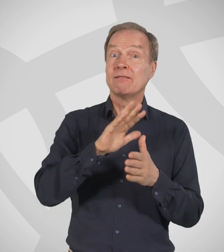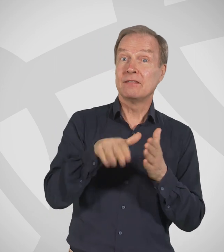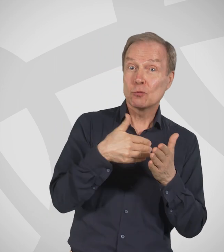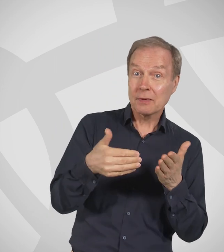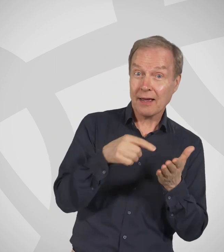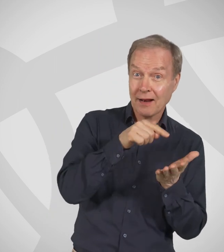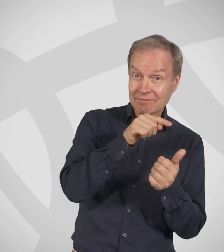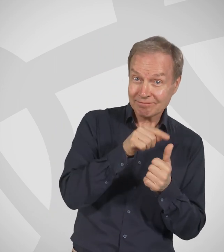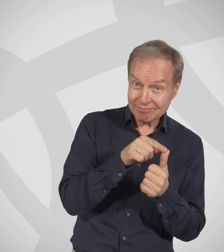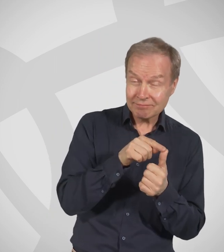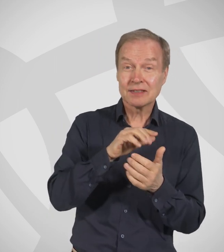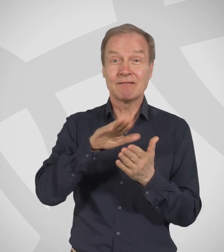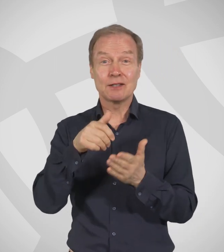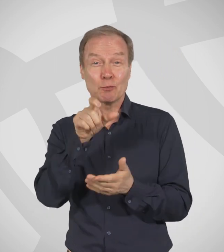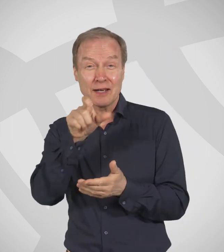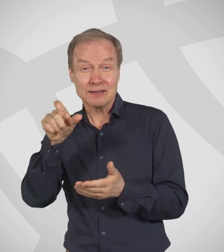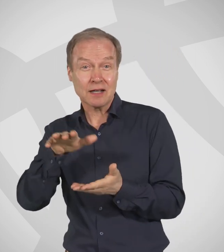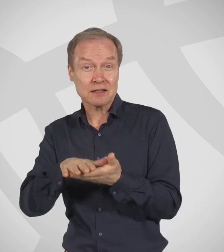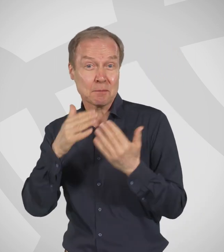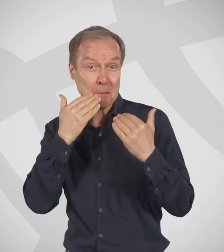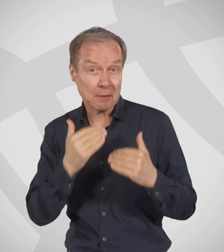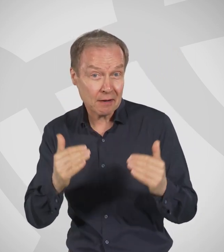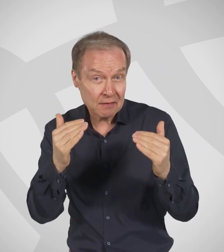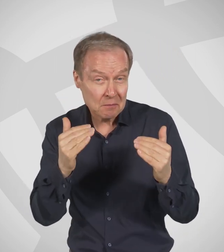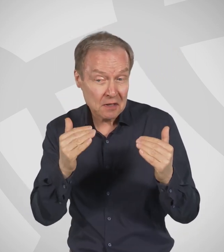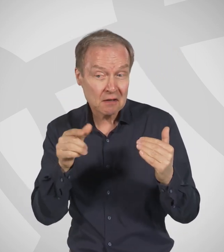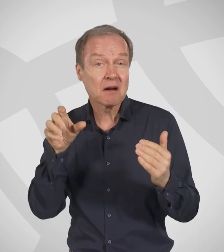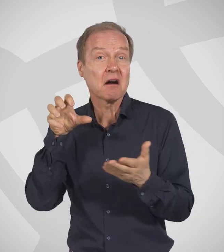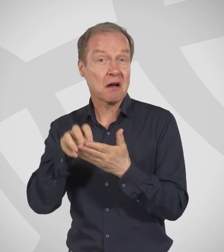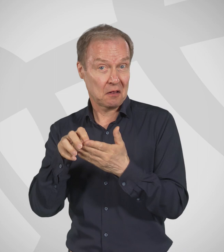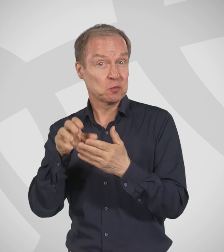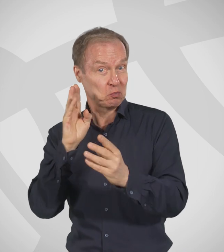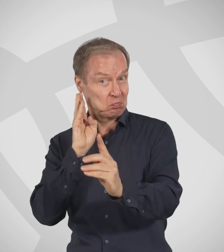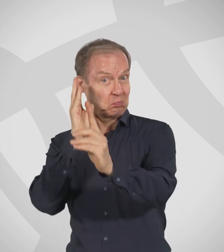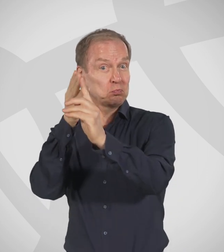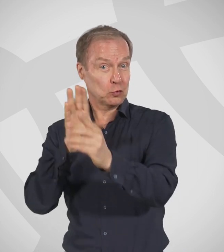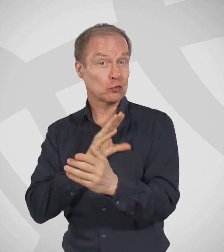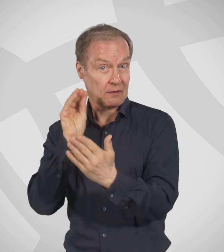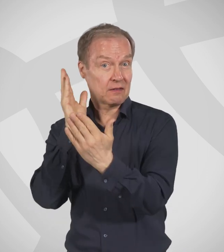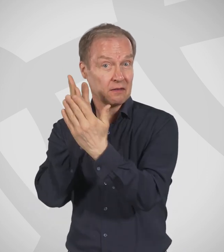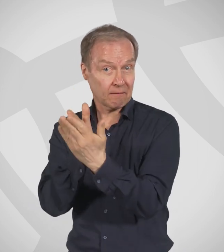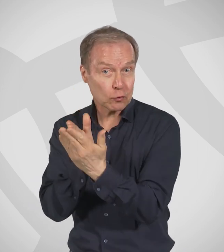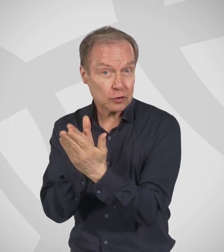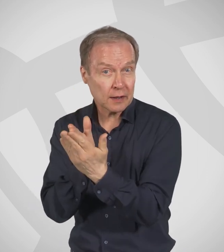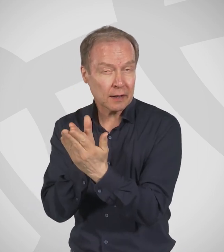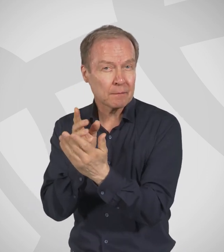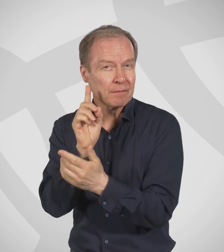Viittomakielen ja viittomakielisten aseman parantaminen, - minkä hallitus on asettanut tavoitteekseen, -